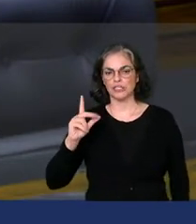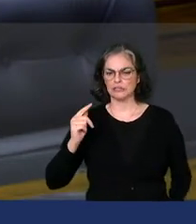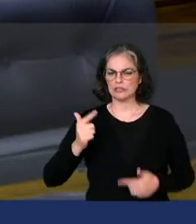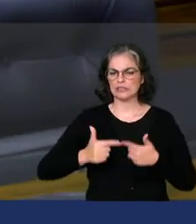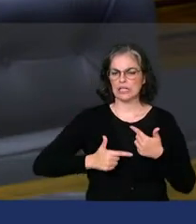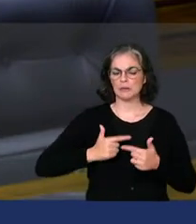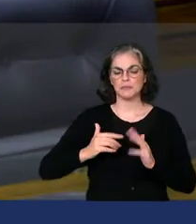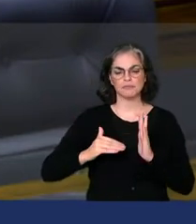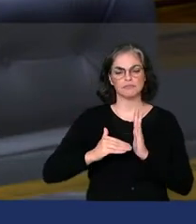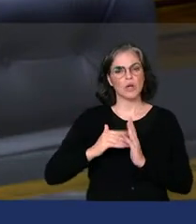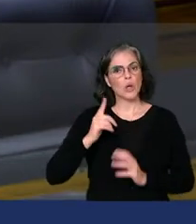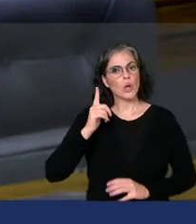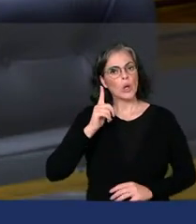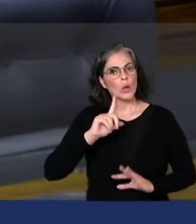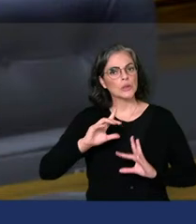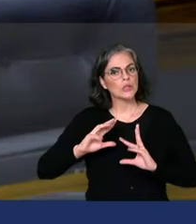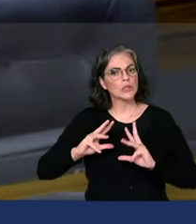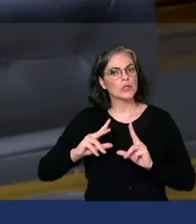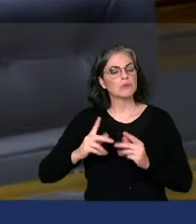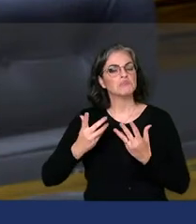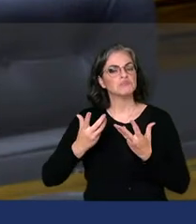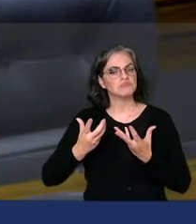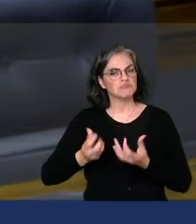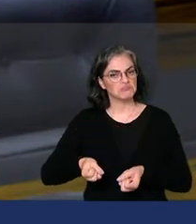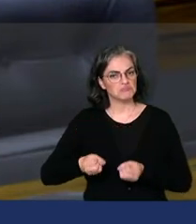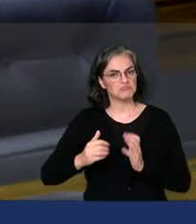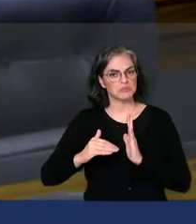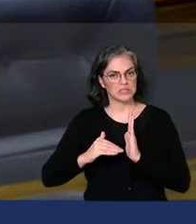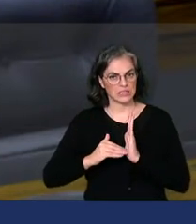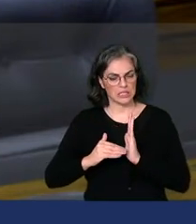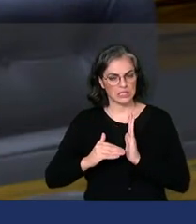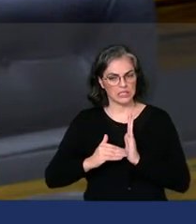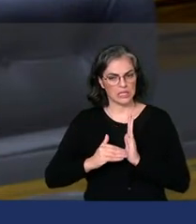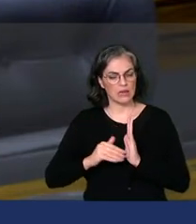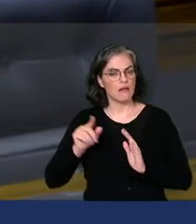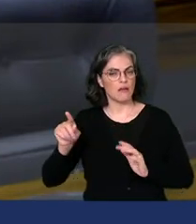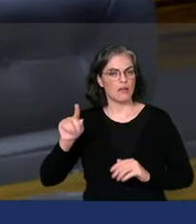SENADOR PAULO ROCHA, TRABALHOU, VIABILIZOU NO